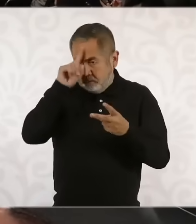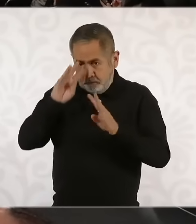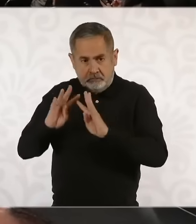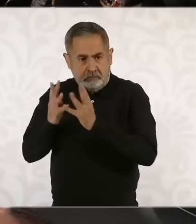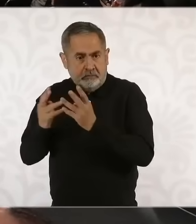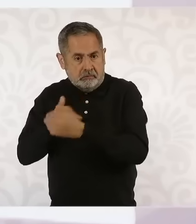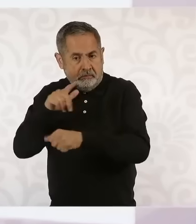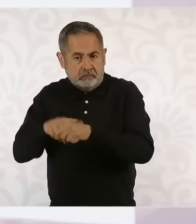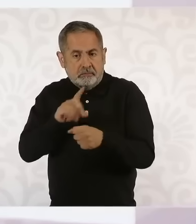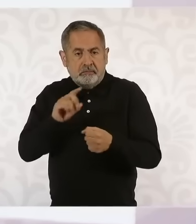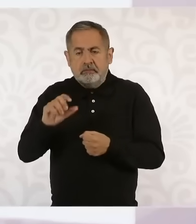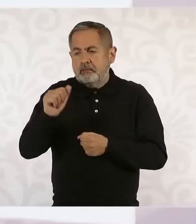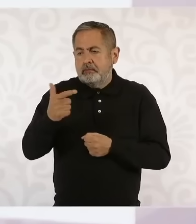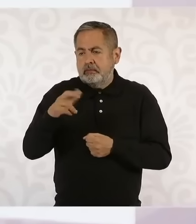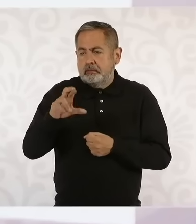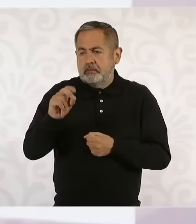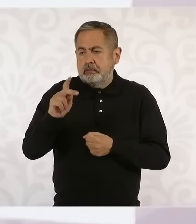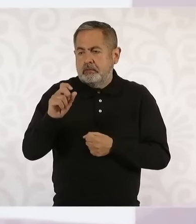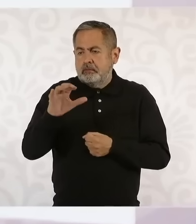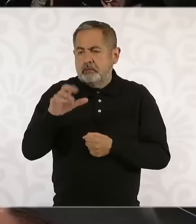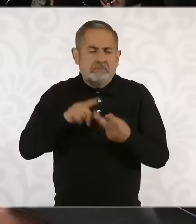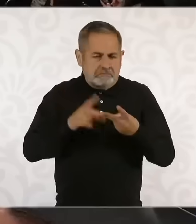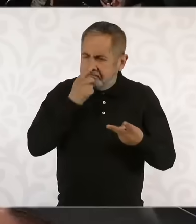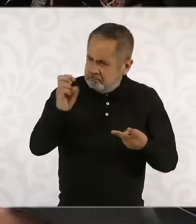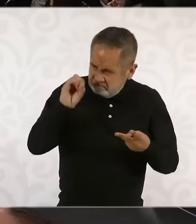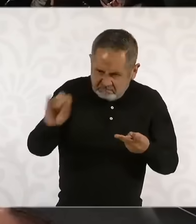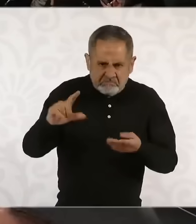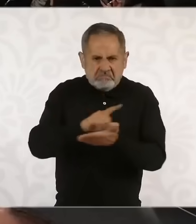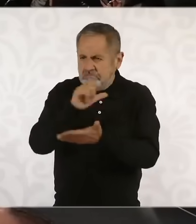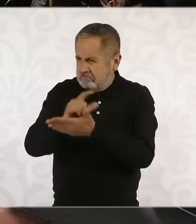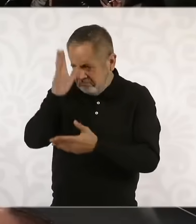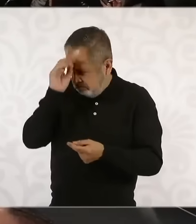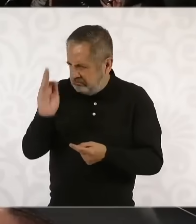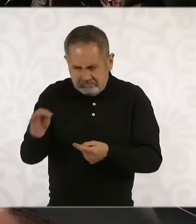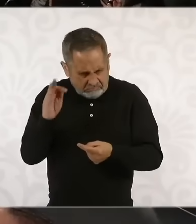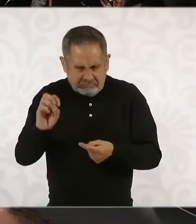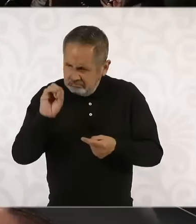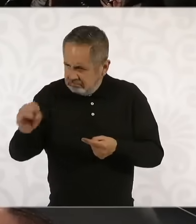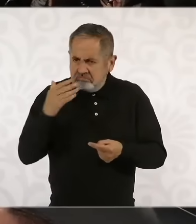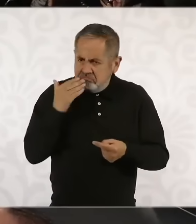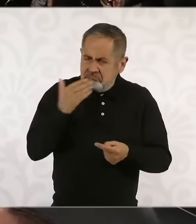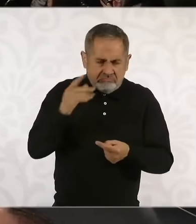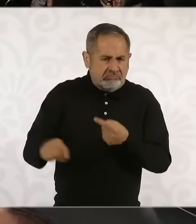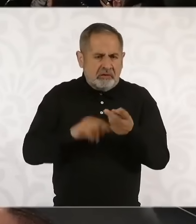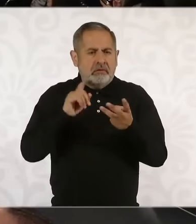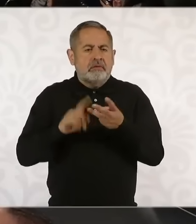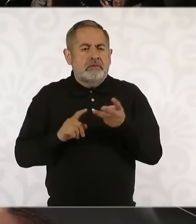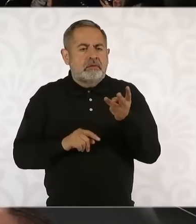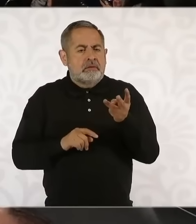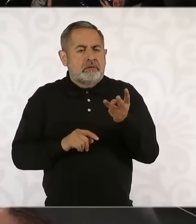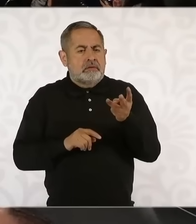que también estuvo de acuerdo con la ley. Otras voces distintas son, adelante por favor,